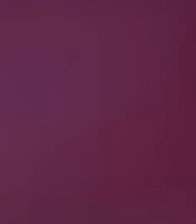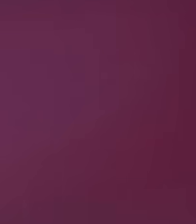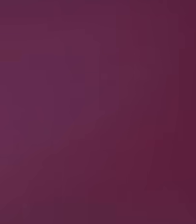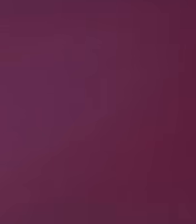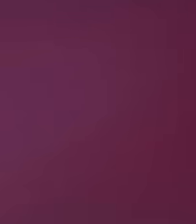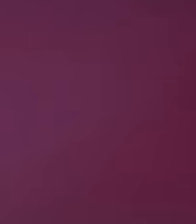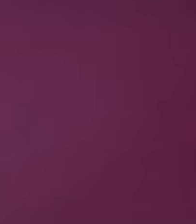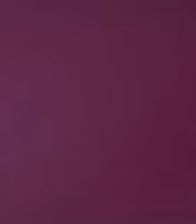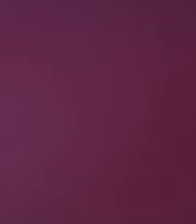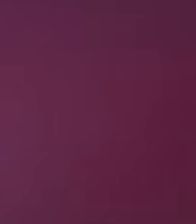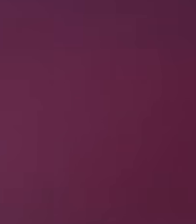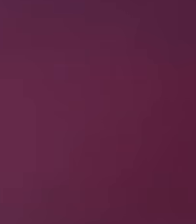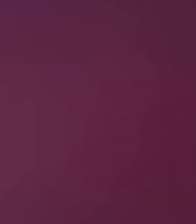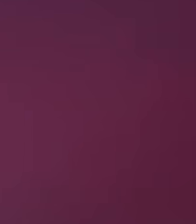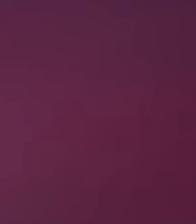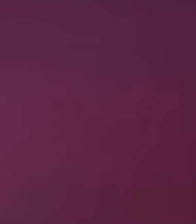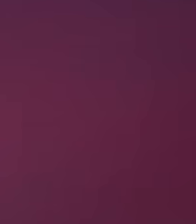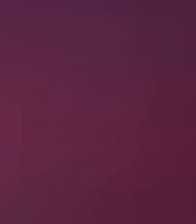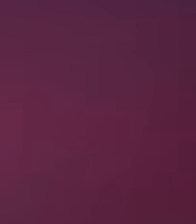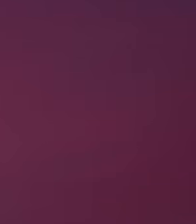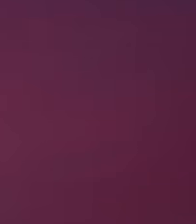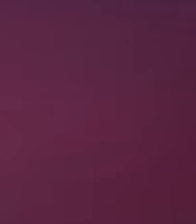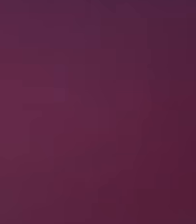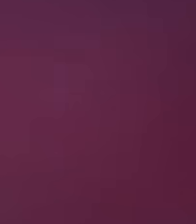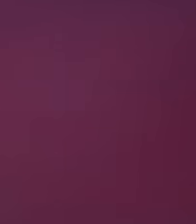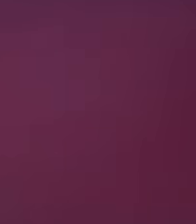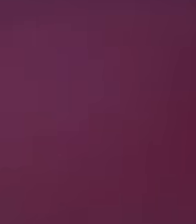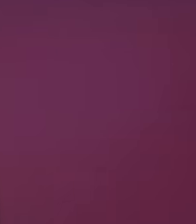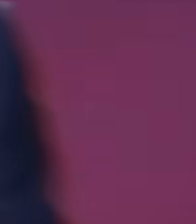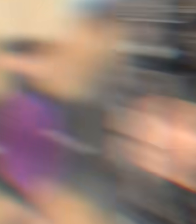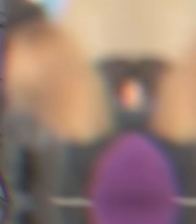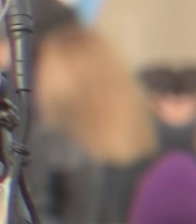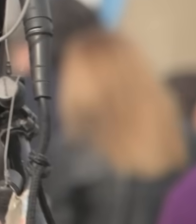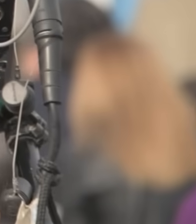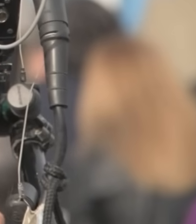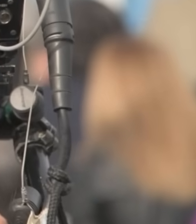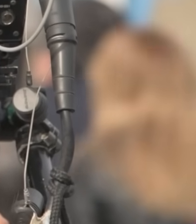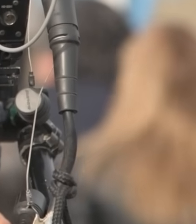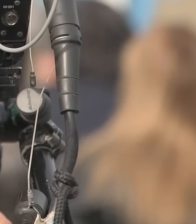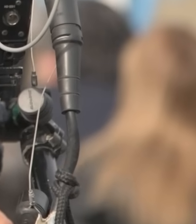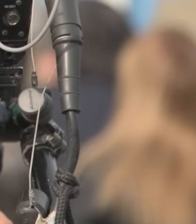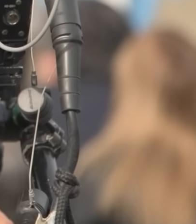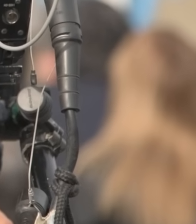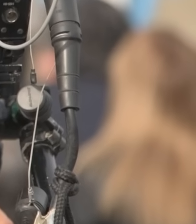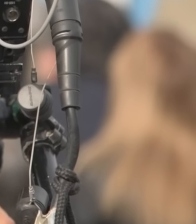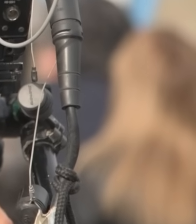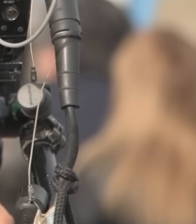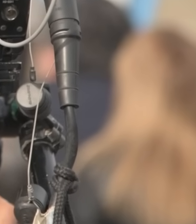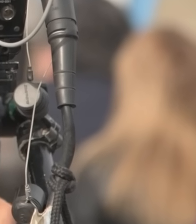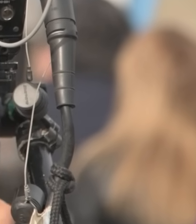presupuesto, no de sus lectores o audiencias. ¿Por qué han aumentado los ataques al gobierno?